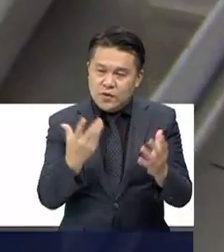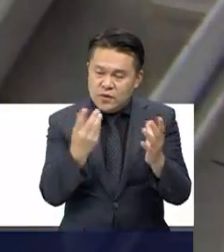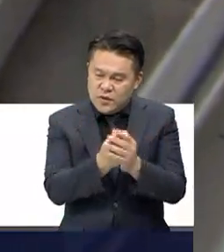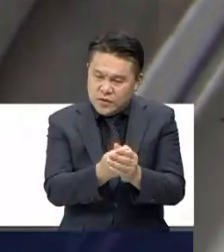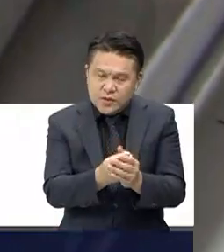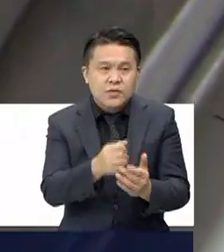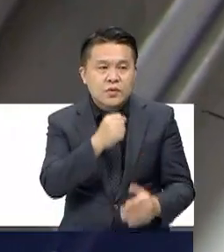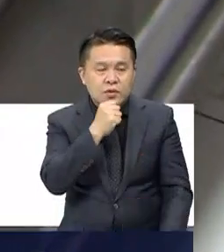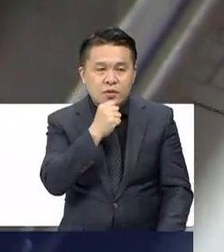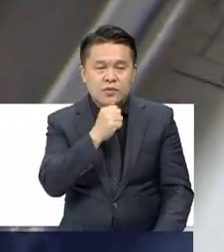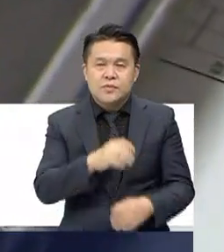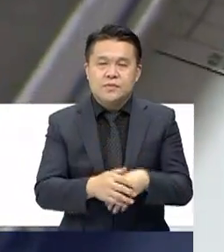77.2%입니다. SBS 김용태입니다.